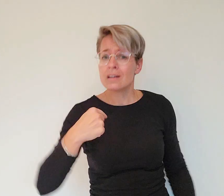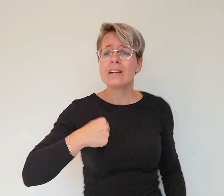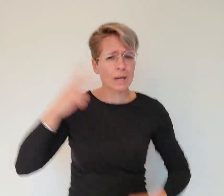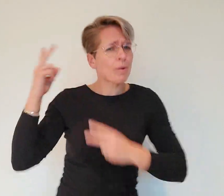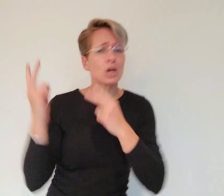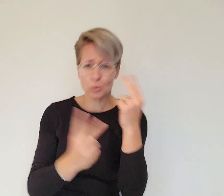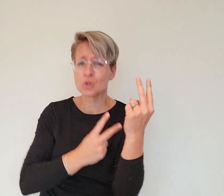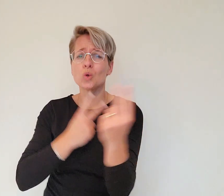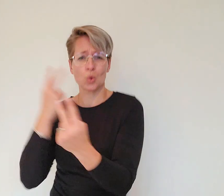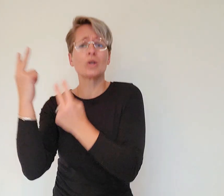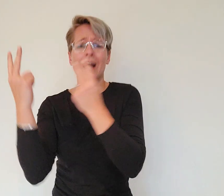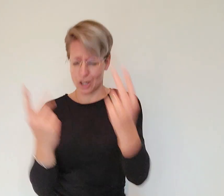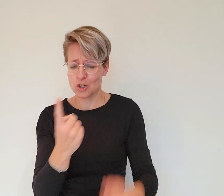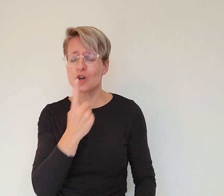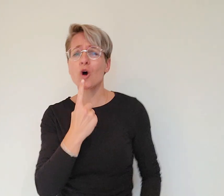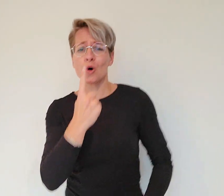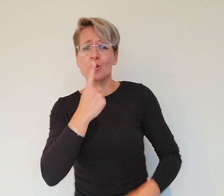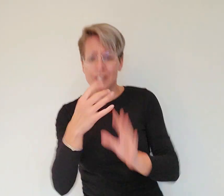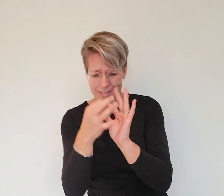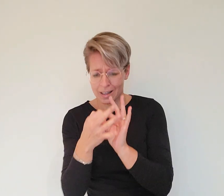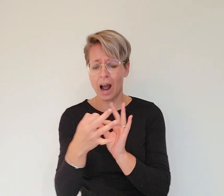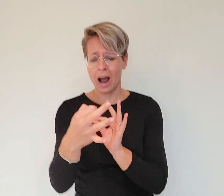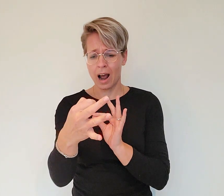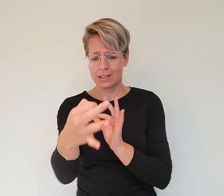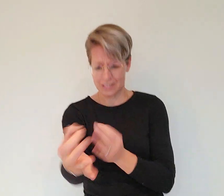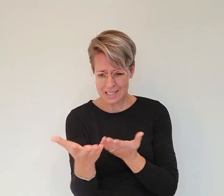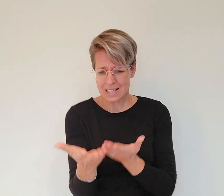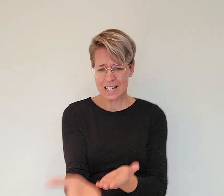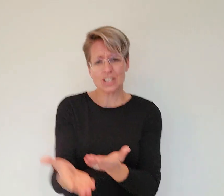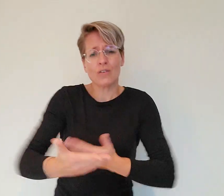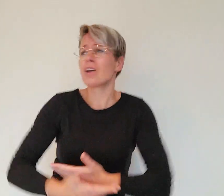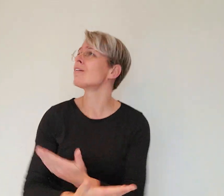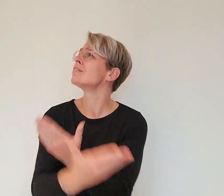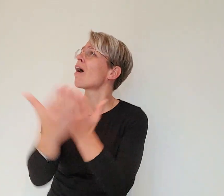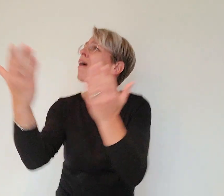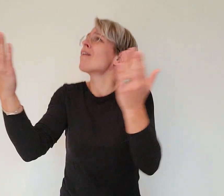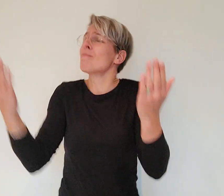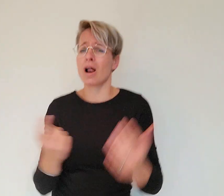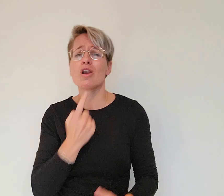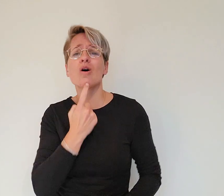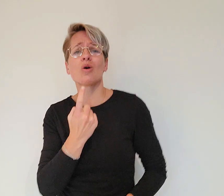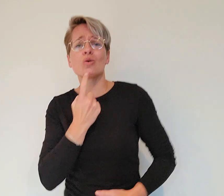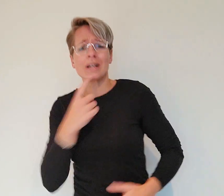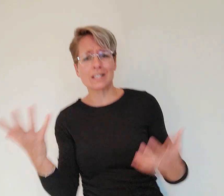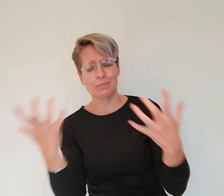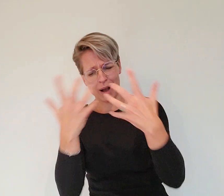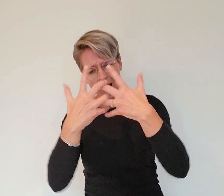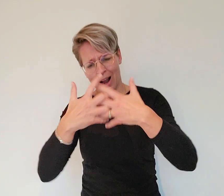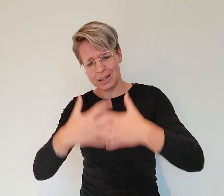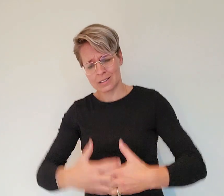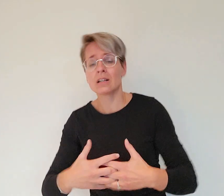Ik ben op zoek naar de rode draad Iets wat het allemaal logisch maakt